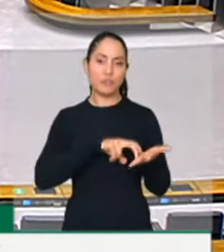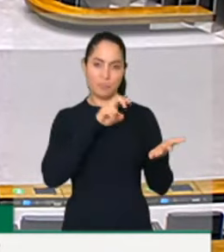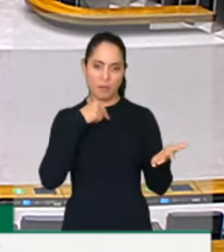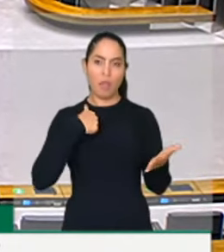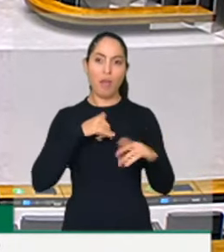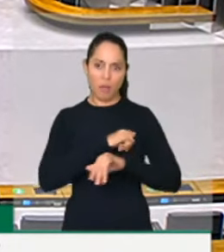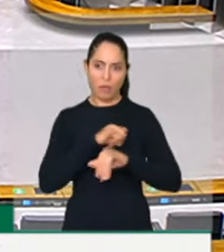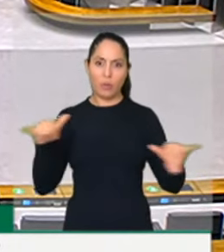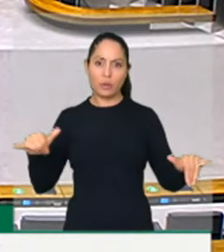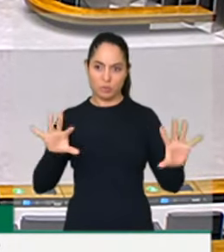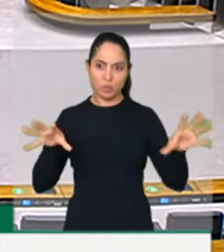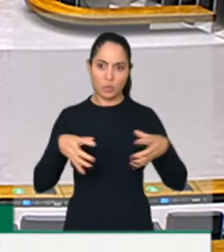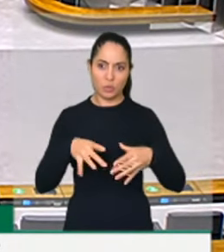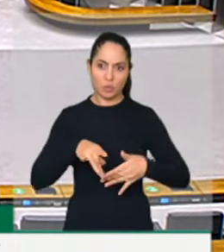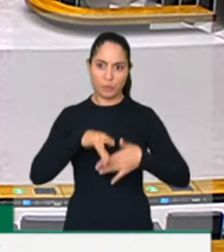MANHÃ QUE TODO COMITÊCRIADO